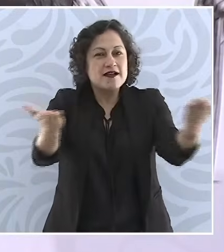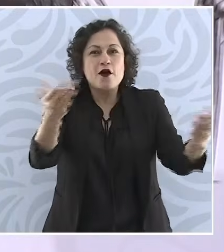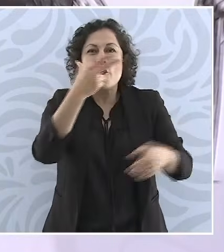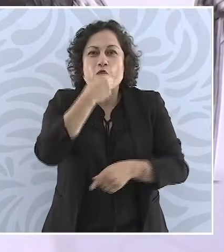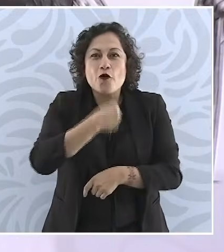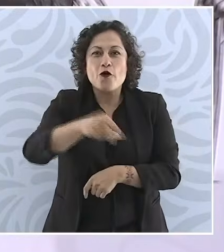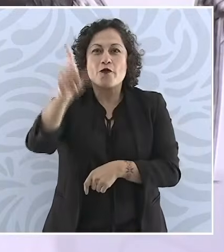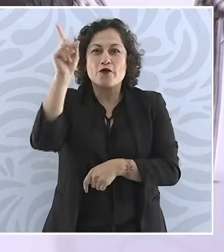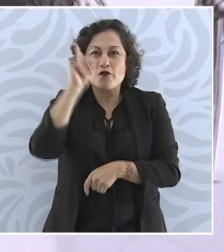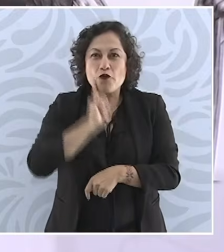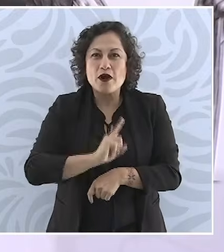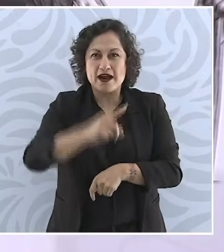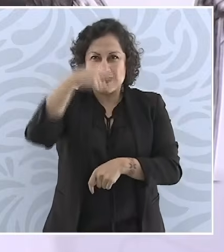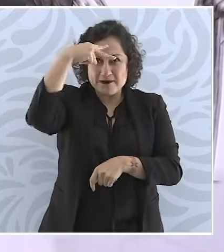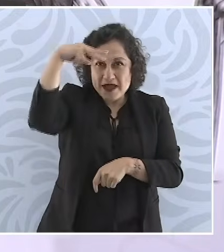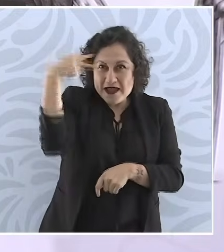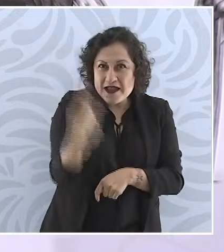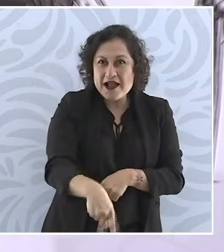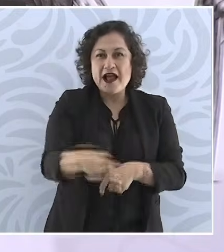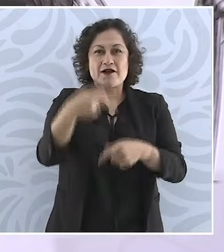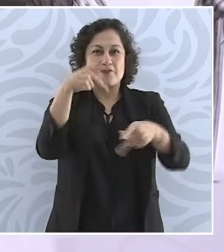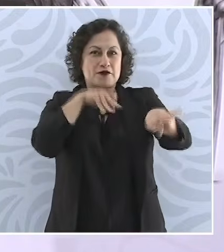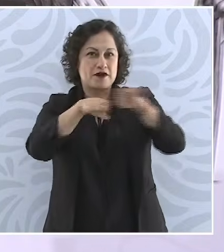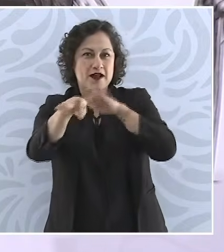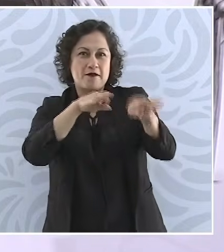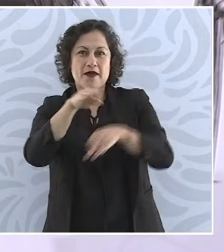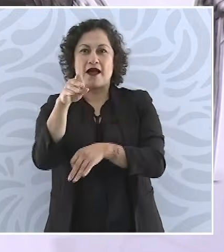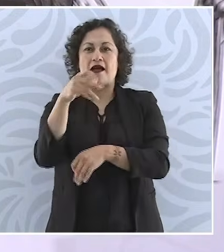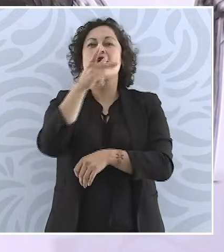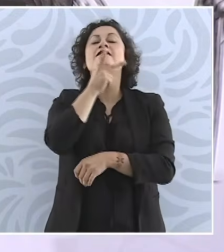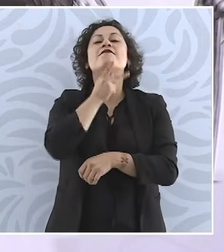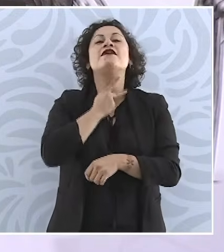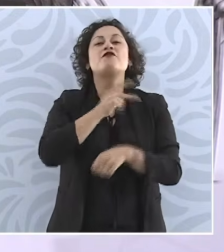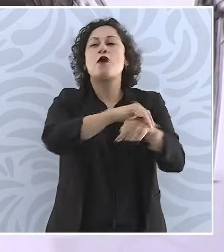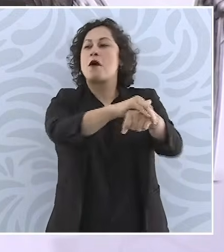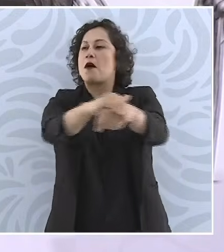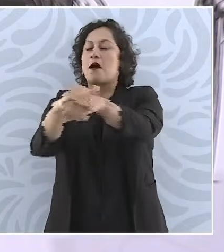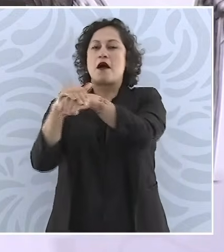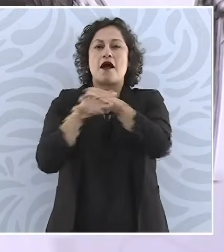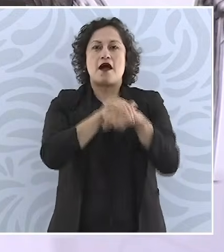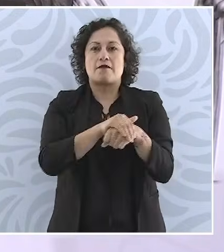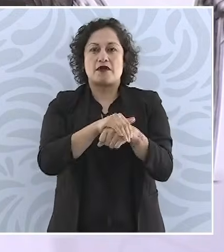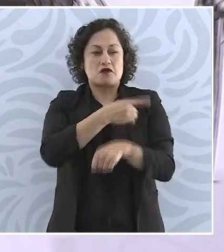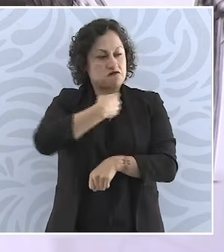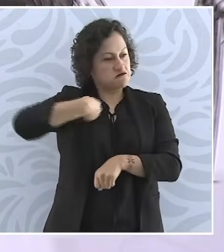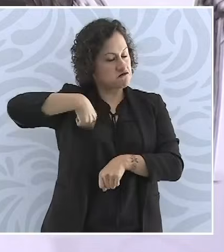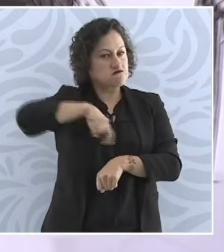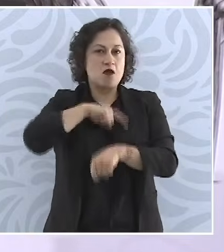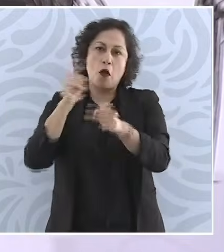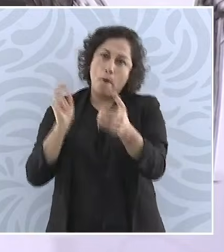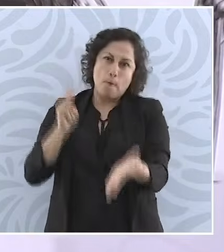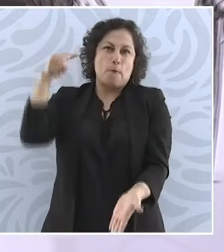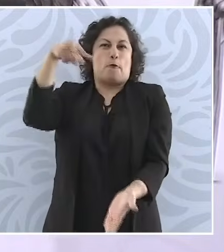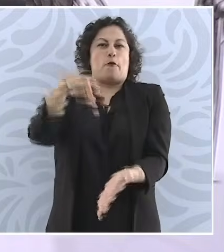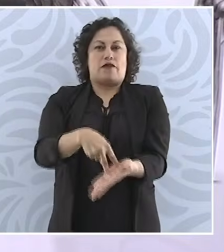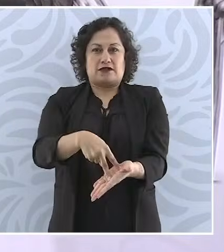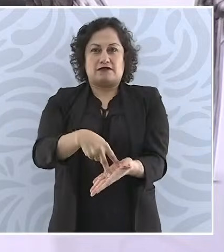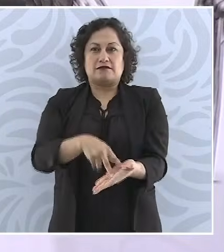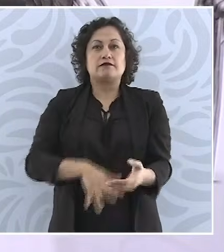petroleros amigos y amigas aquí estamos por voluntad del pueblo de México recuperando las